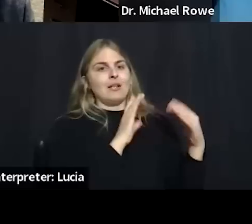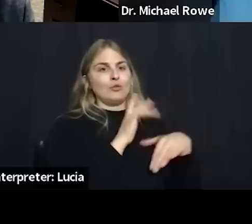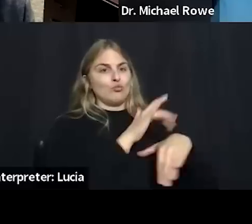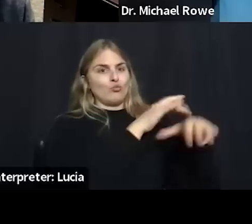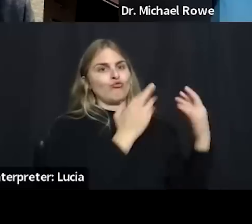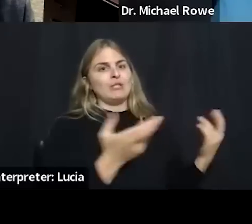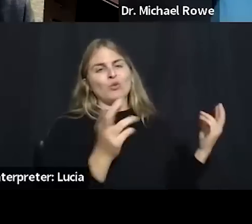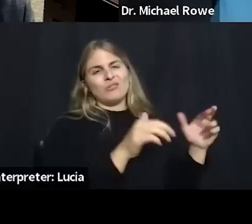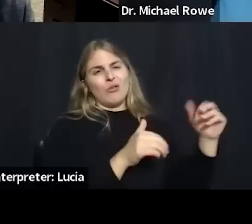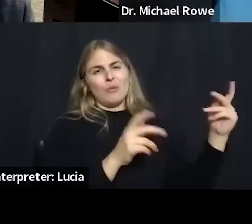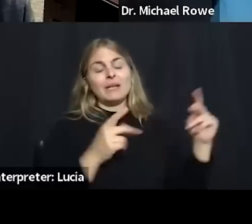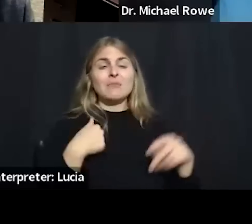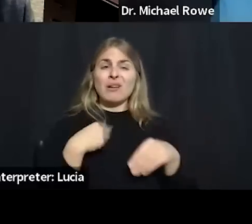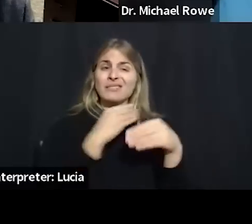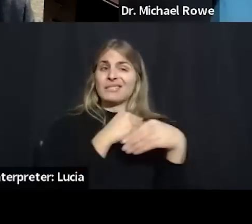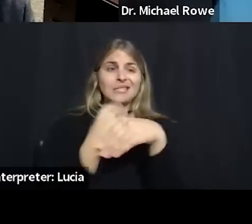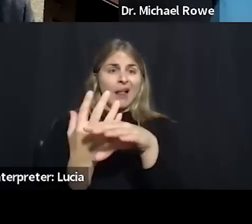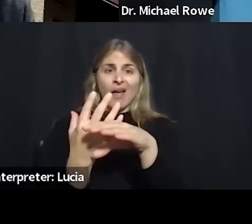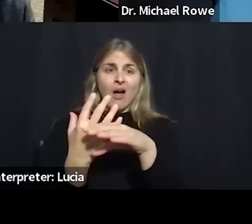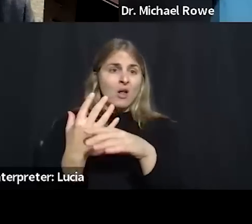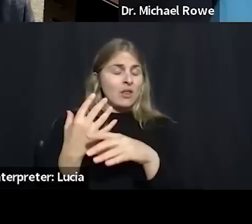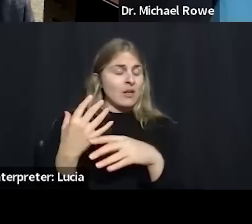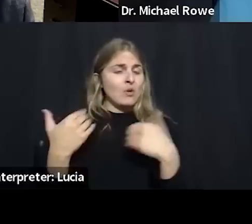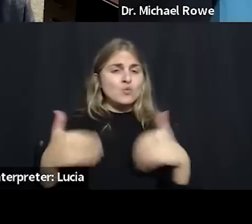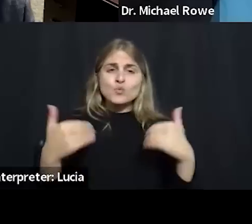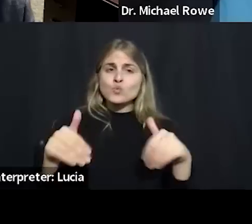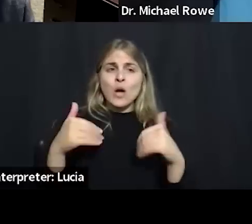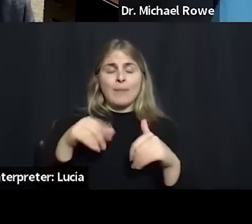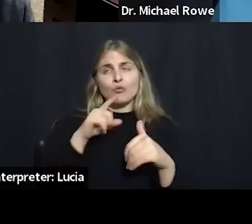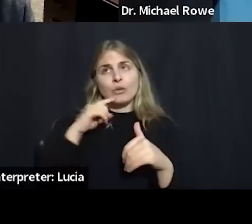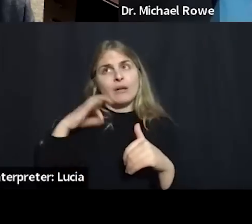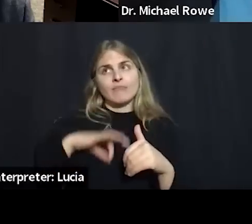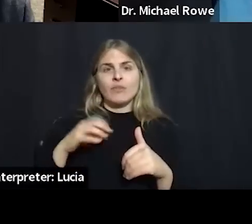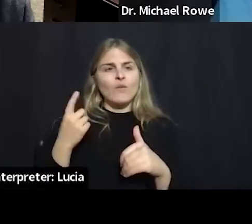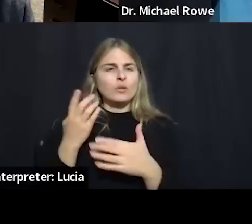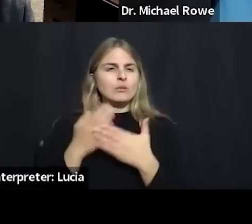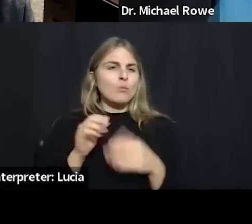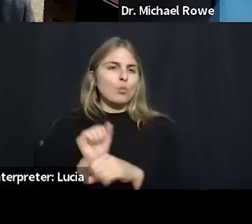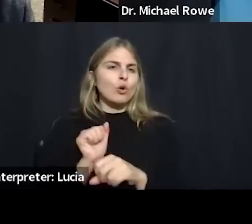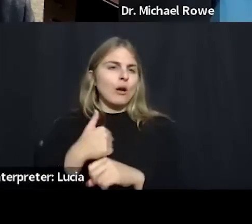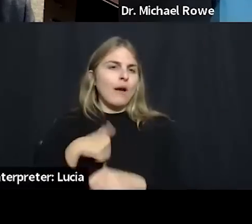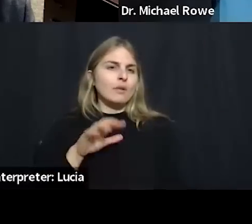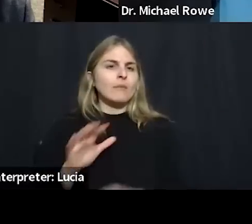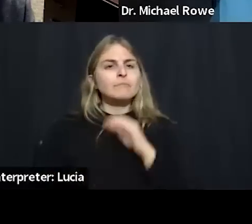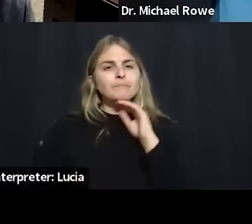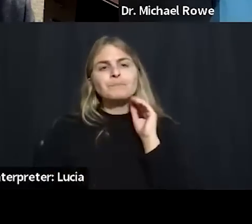La tecnología de telesalud, cosas así, también han sido útiles en algunos de los trabajos que he hecho.